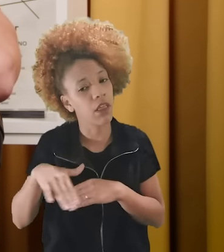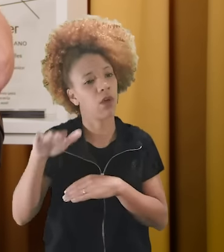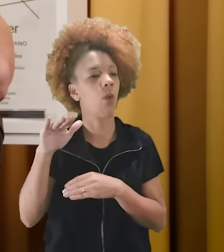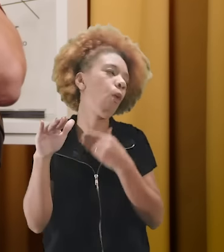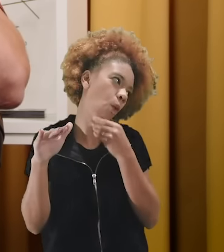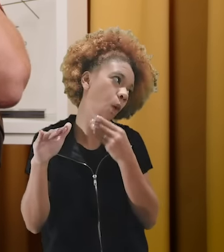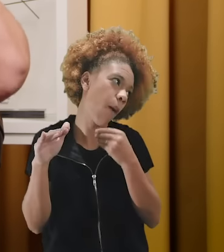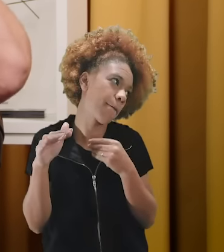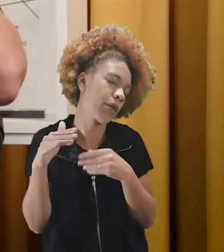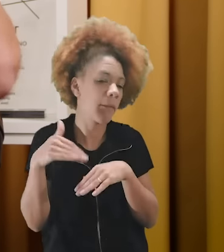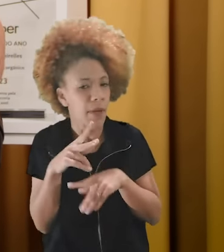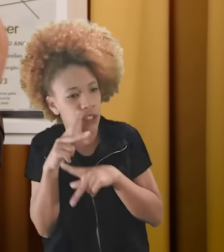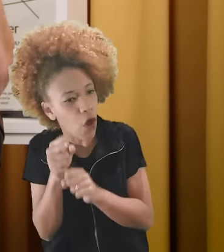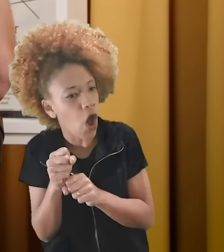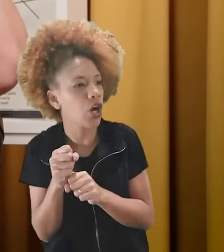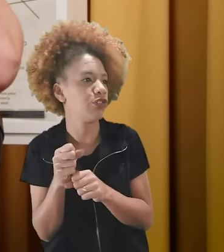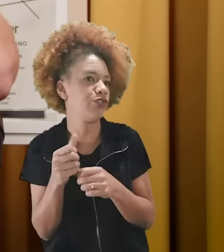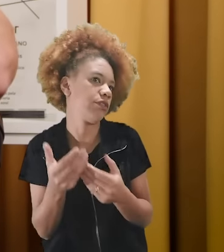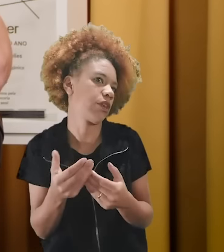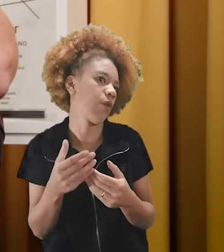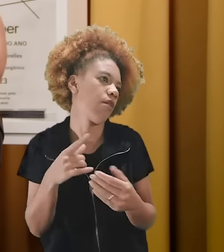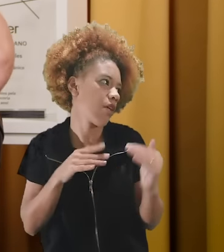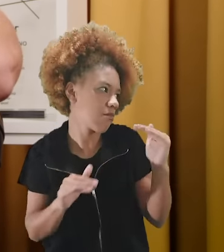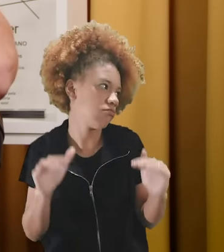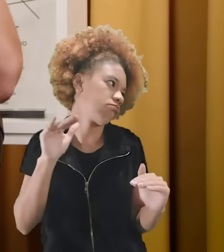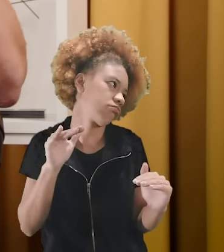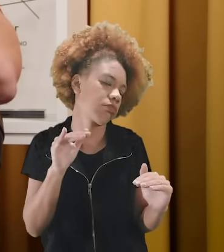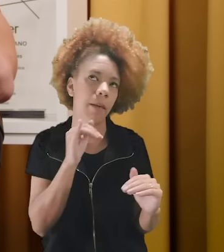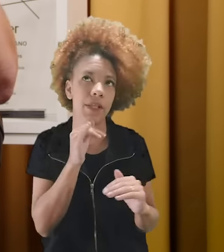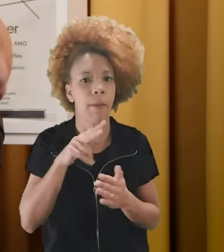predominância diante de mulher o homem é mais forte então acaba alterando o homem sei lá pula